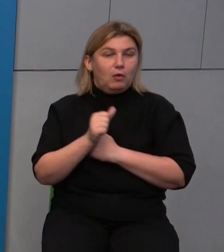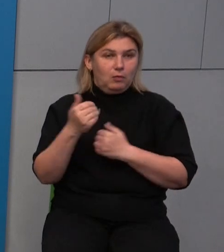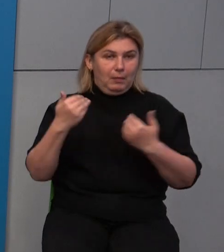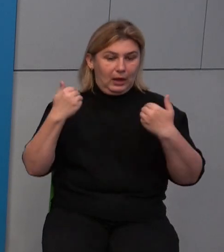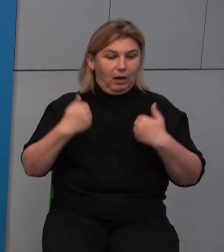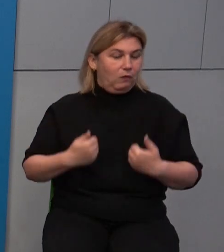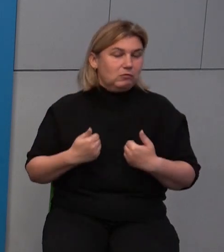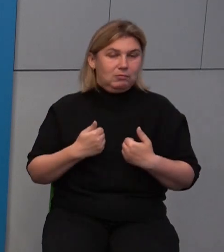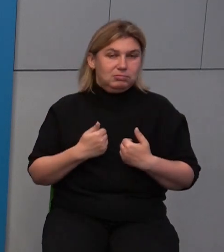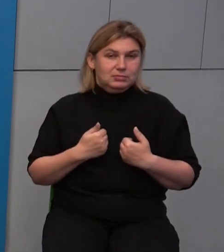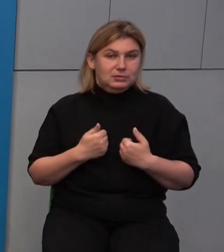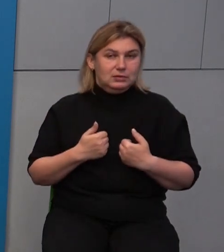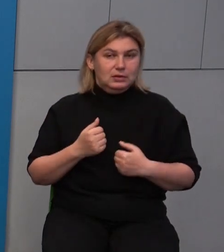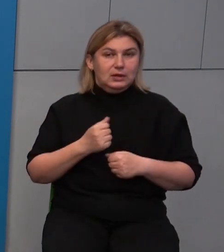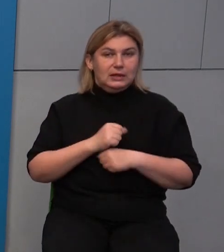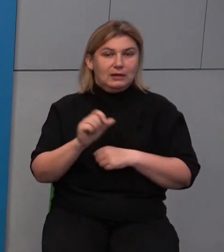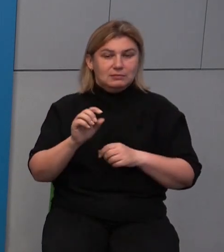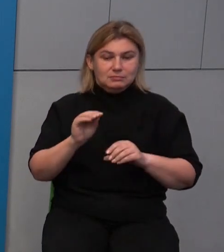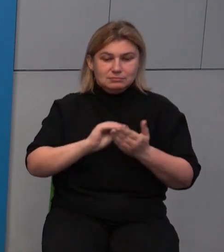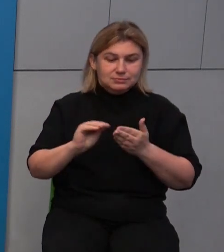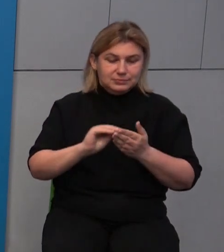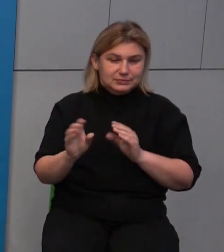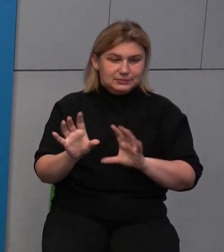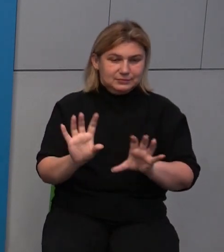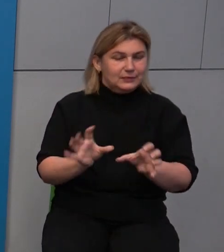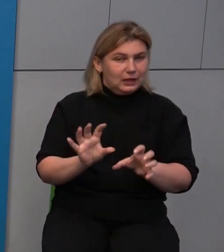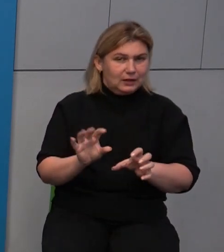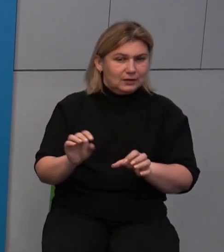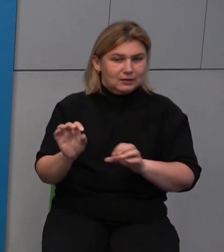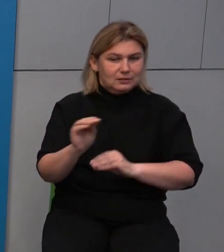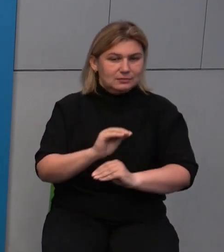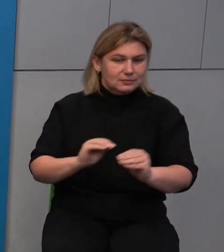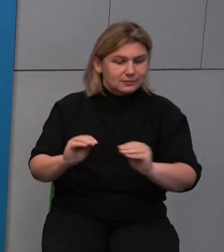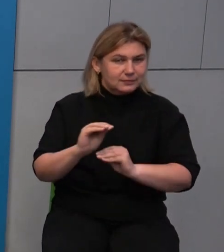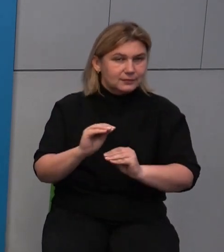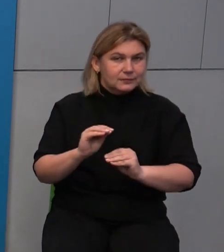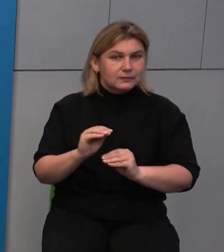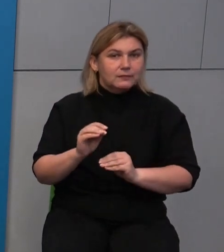po prostu są sterowane przez osobę, która nas pyta,